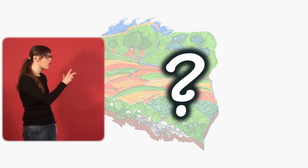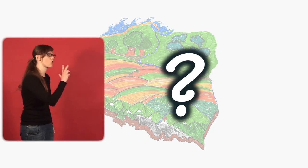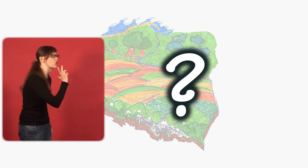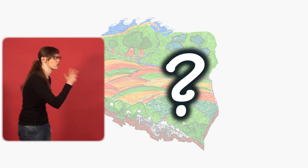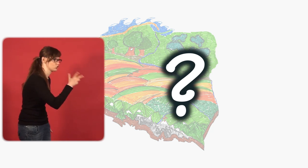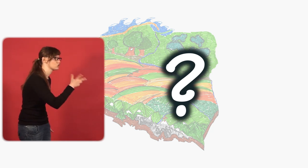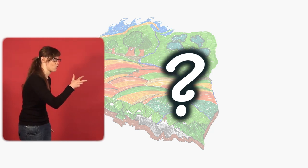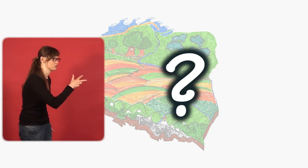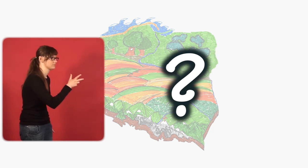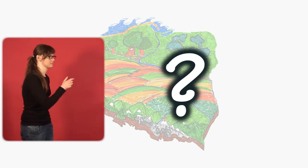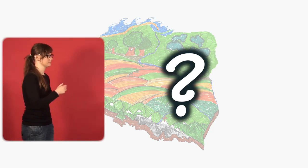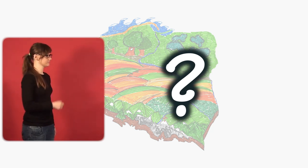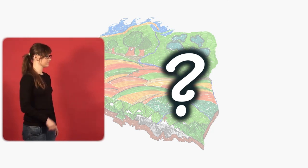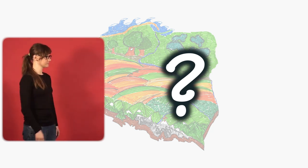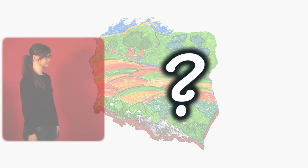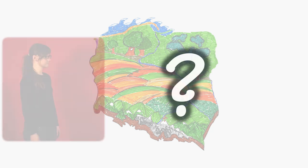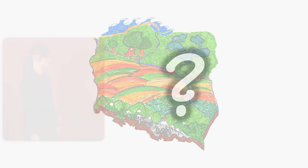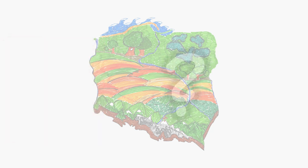Kto ty jesteś?